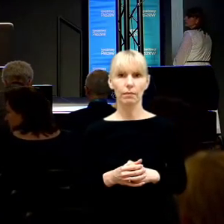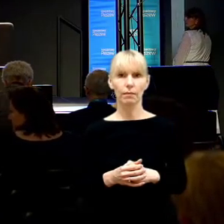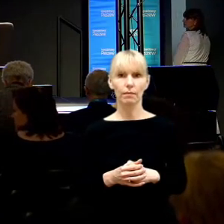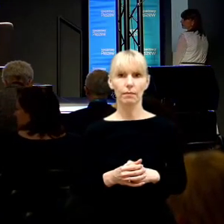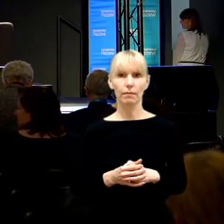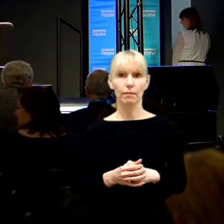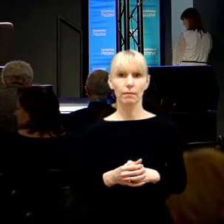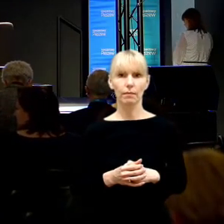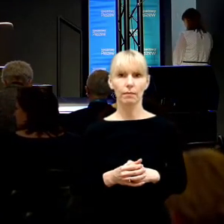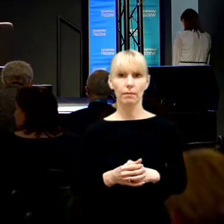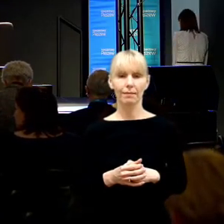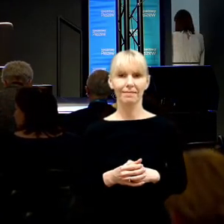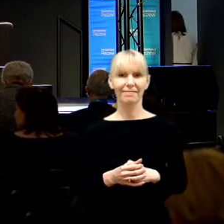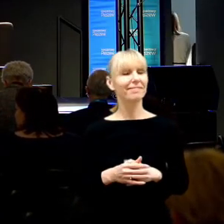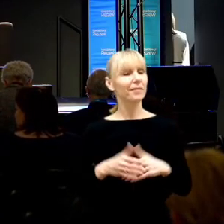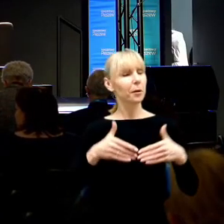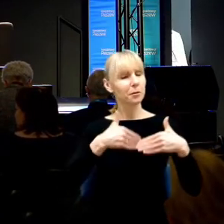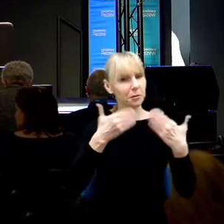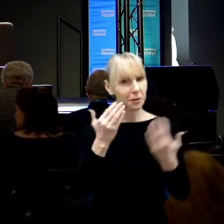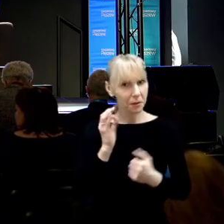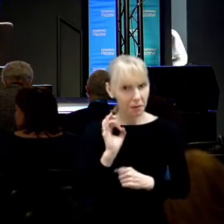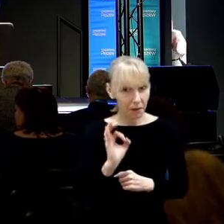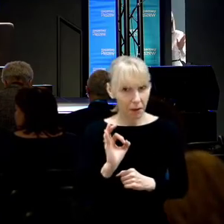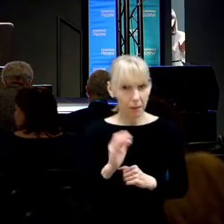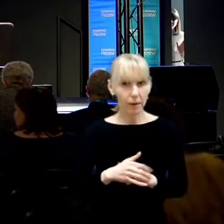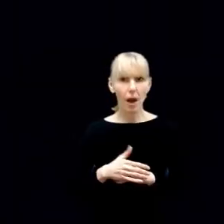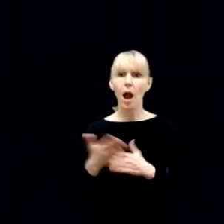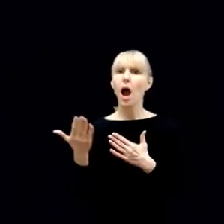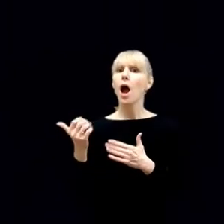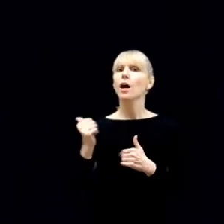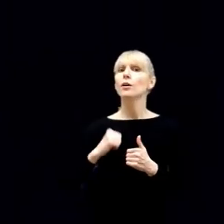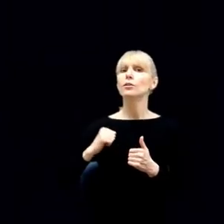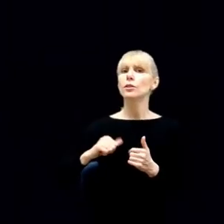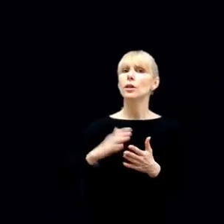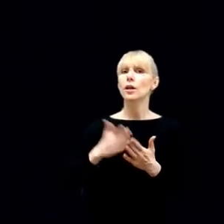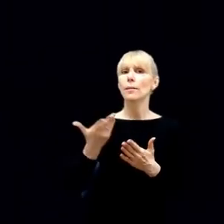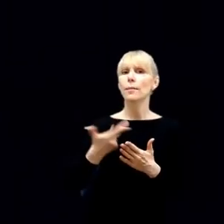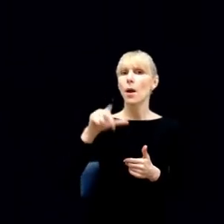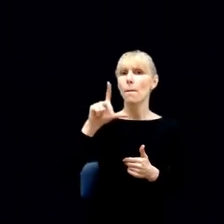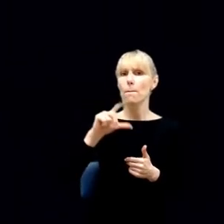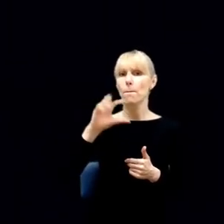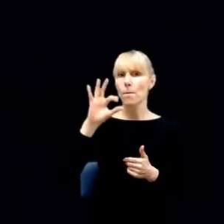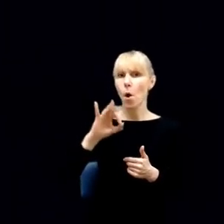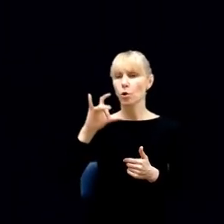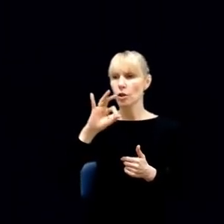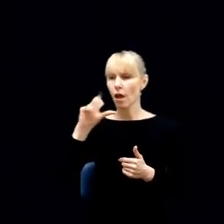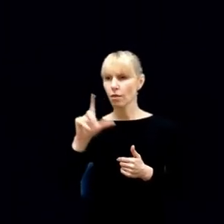Dzień dobry Państwu. Czekamy jeszcze na Pana Jakuba Pyżanowskiego, gdzieś zniknął, szukałem go na korytarzu,